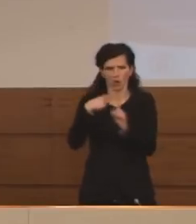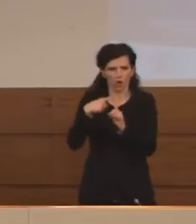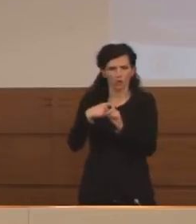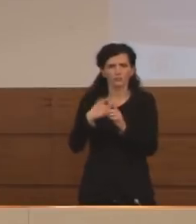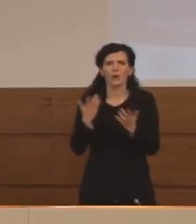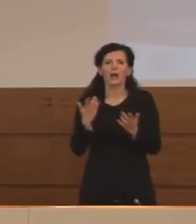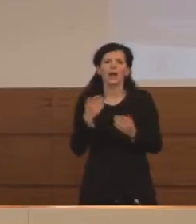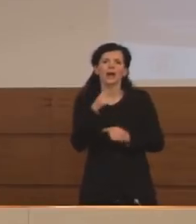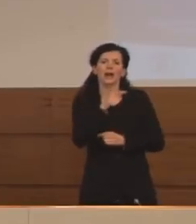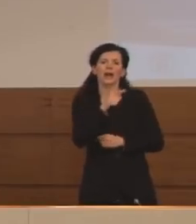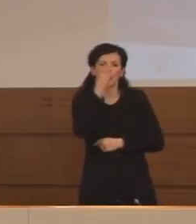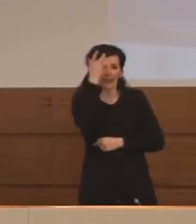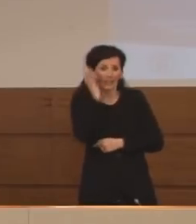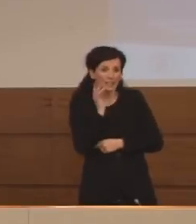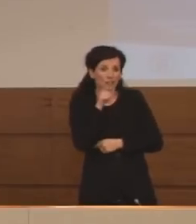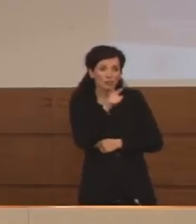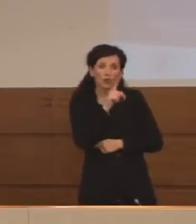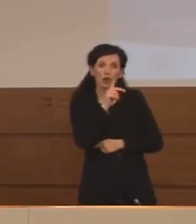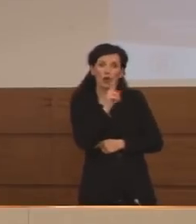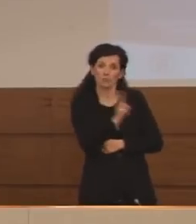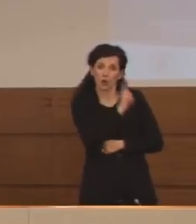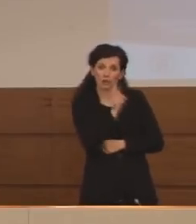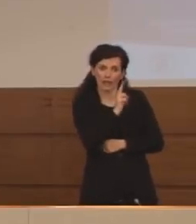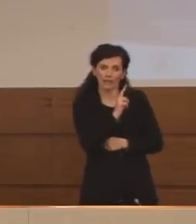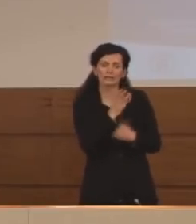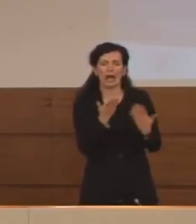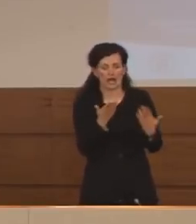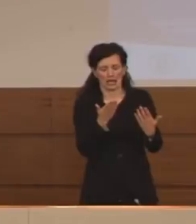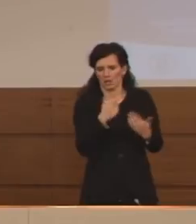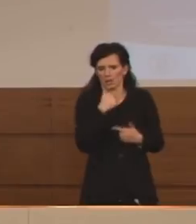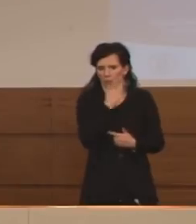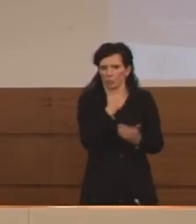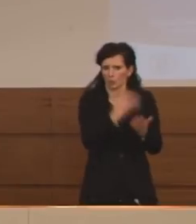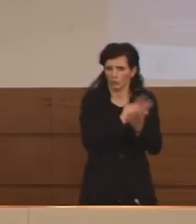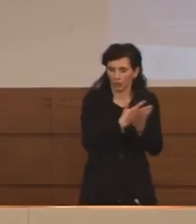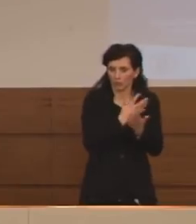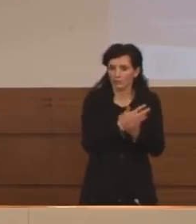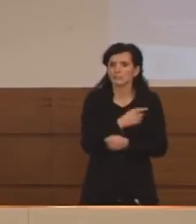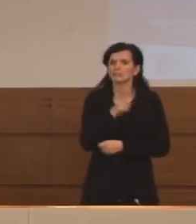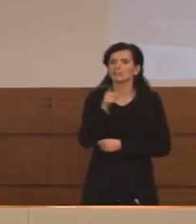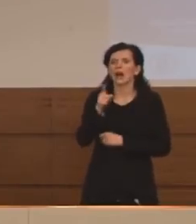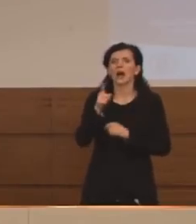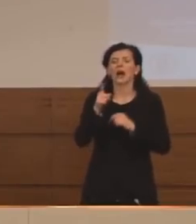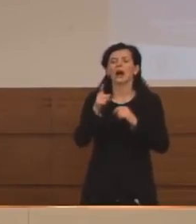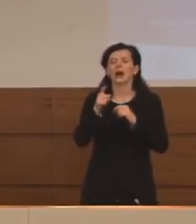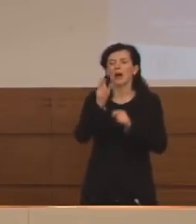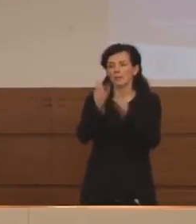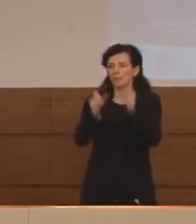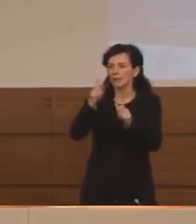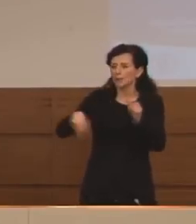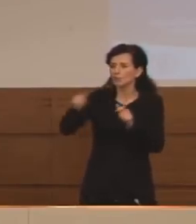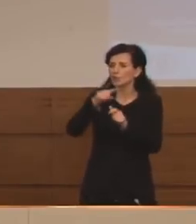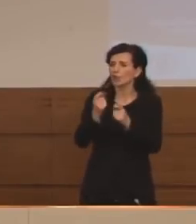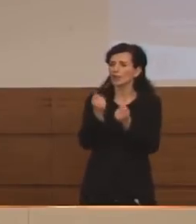Quella della sottistima degli infetti è una buona notizia perché vuol dire che ci sono molte persone in più infette che hanno anche superato la malattia